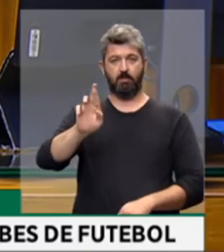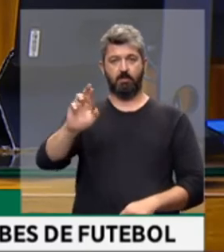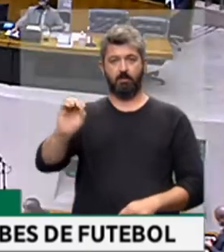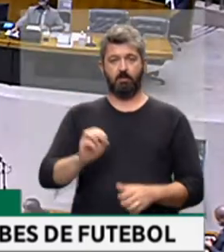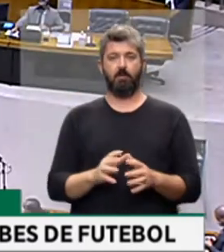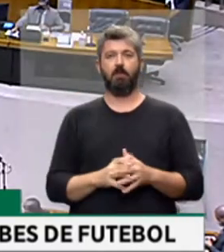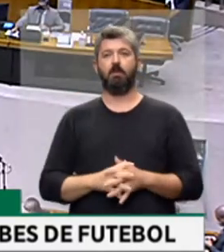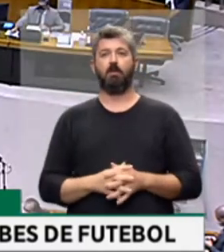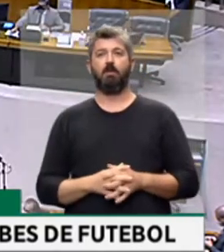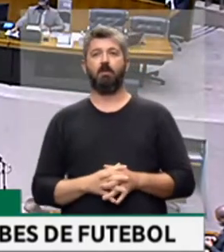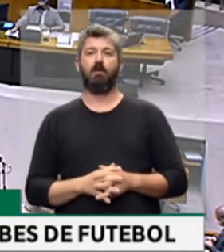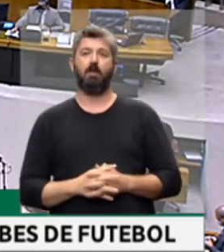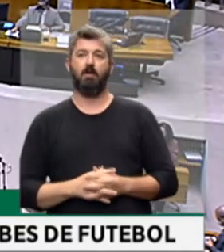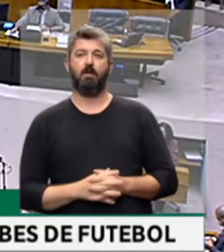2020. CONCEDO A PALAVRA AO NOBRE DEPUTADO, RELATOR,